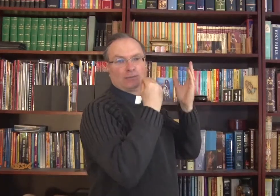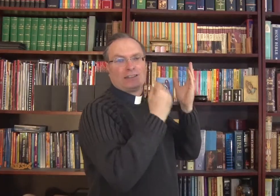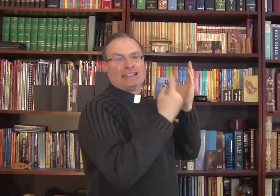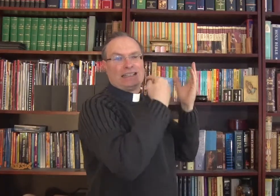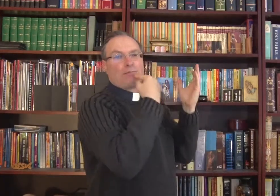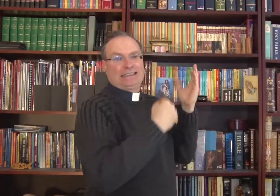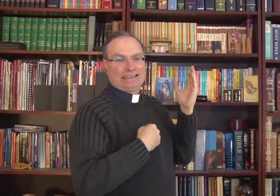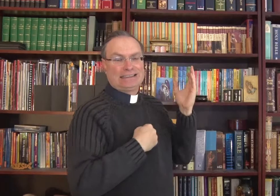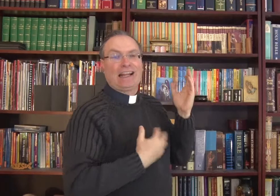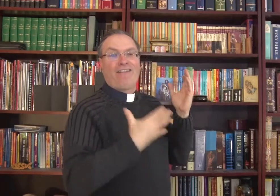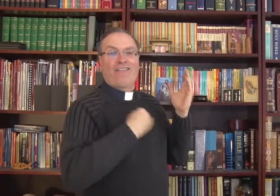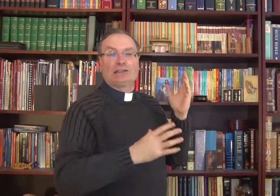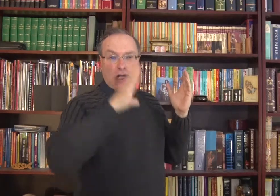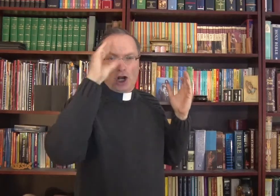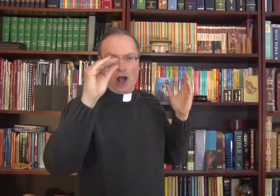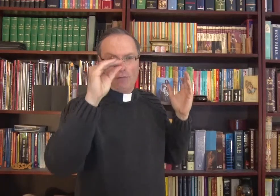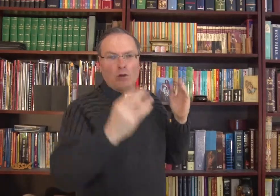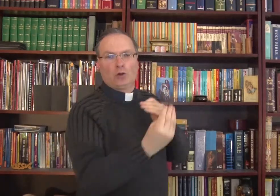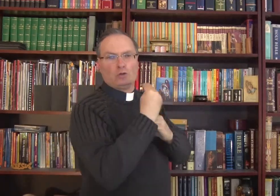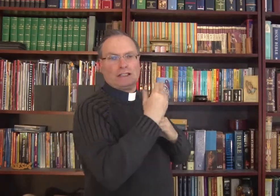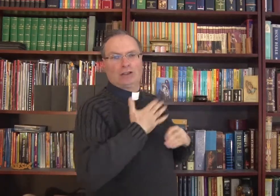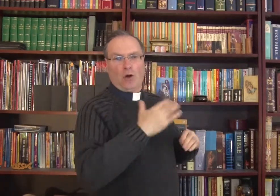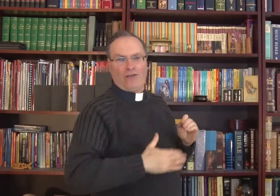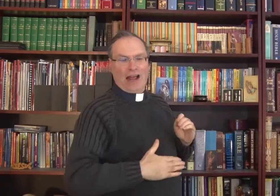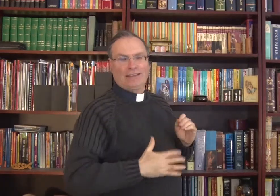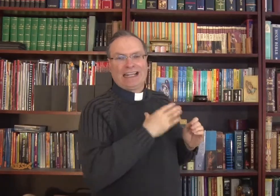Il m'a dit:«Fils de l'homme, nourris ton ventre